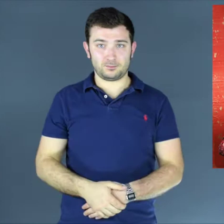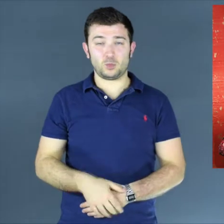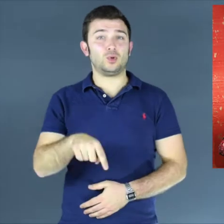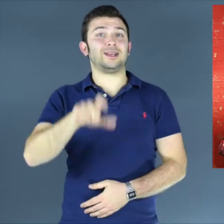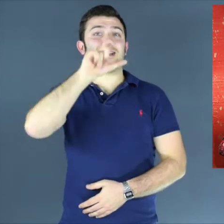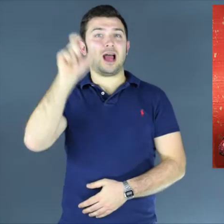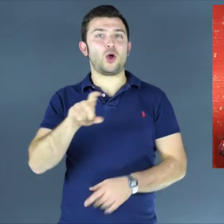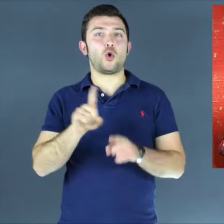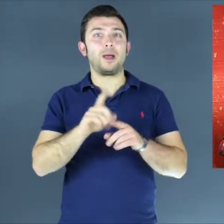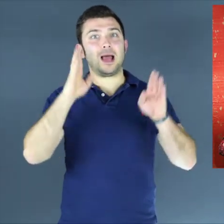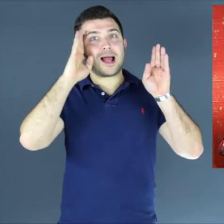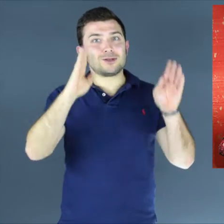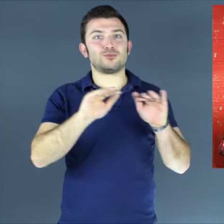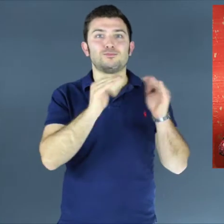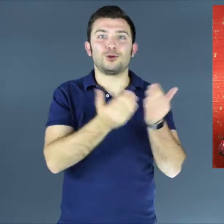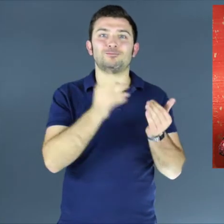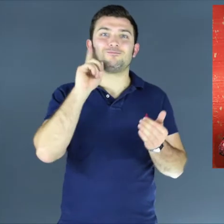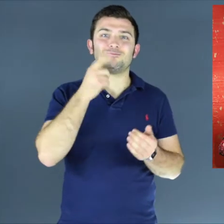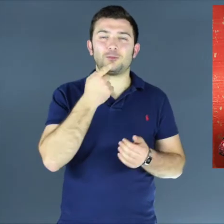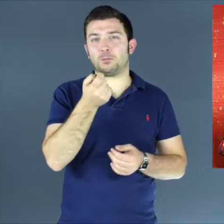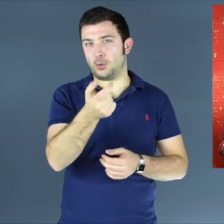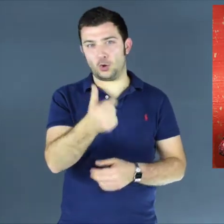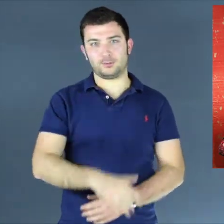un pubblico a cui in Italia si presta ancora poca attenzione.